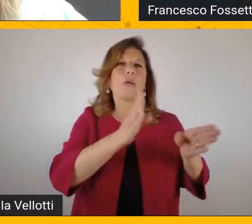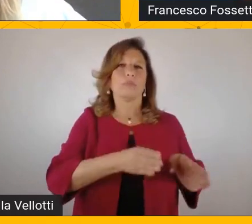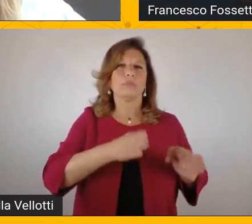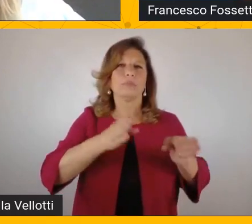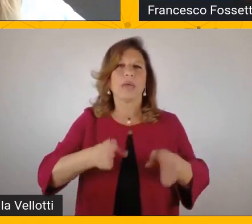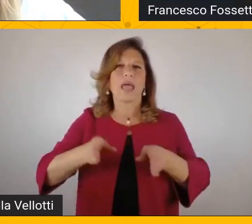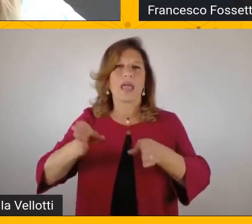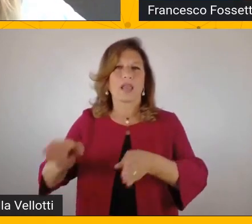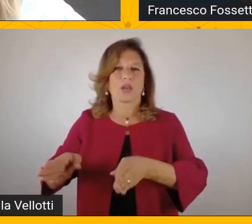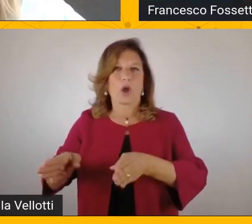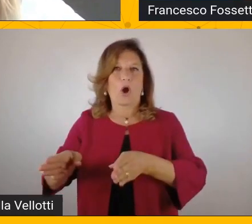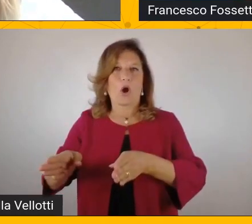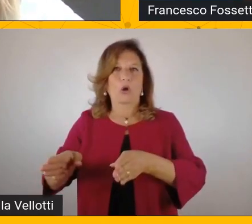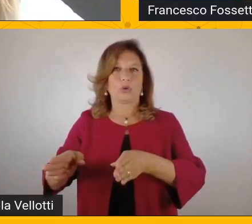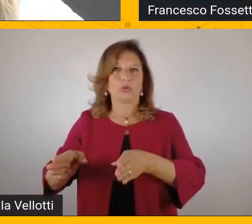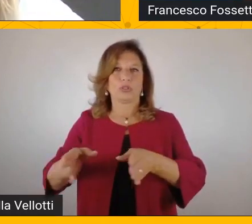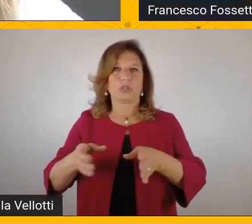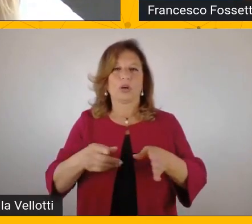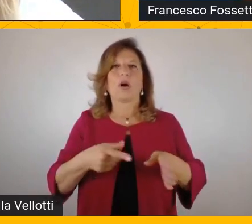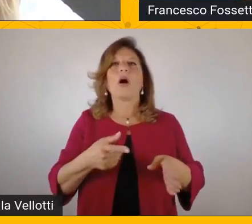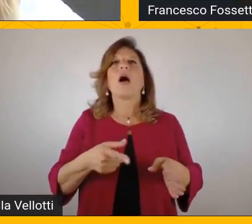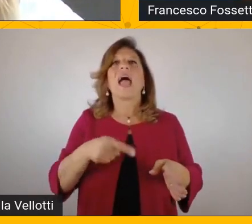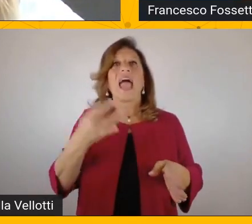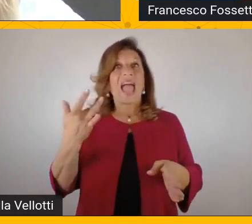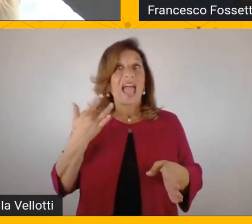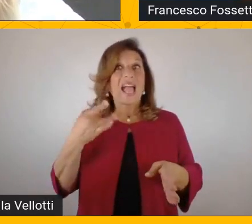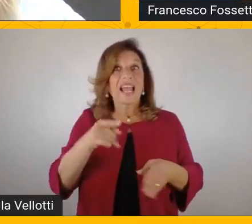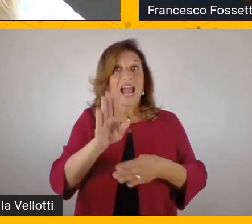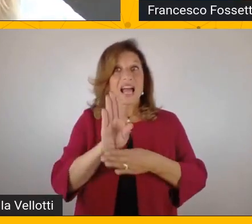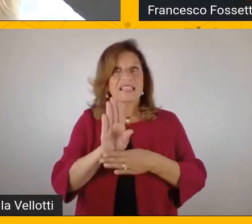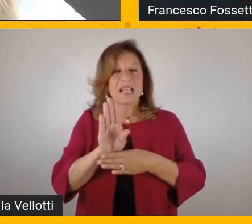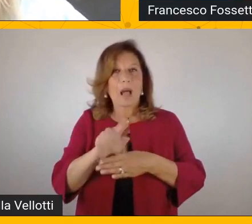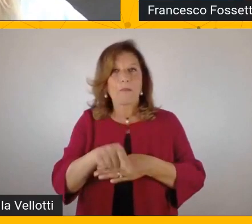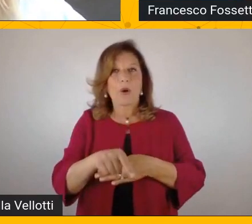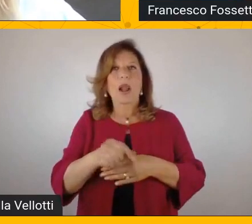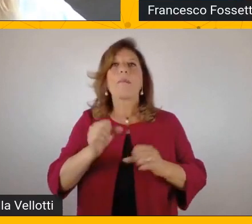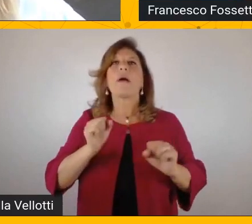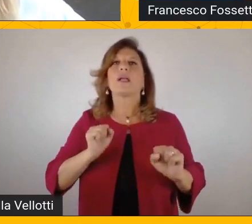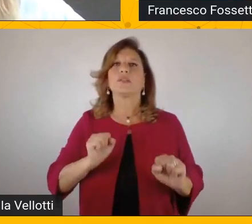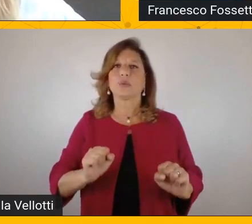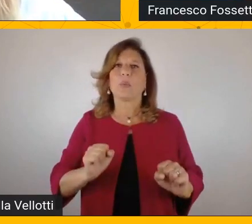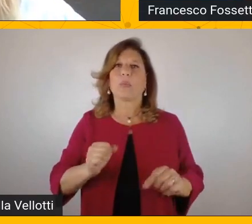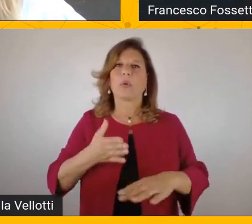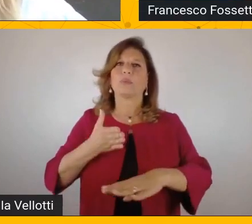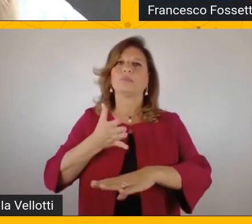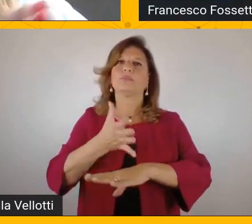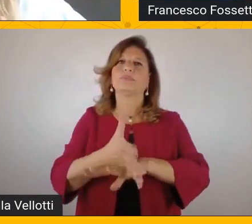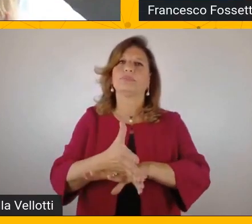periodico che ogni tanto ti viene proposto e che grazie a